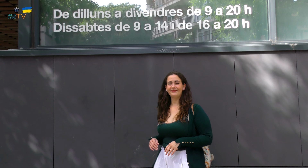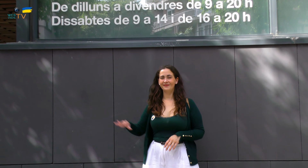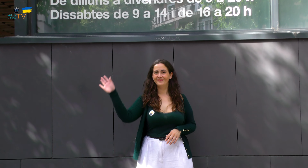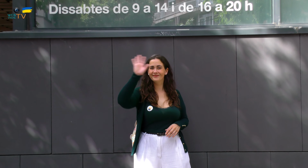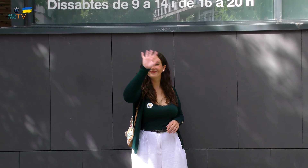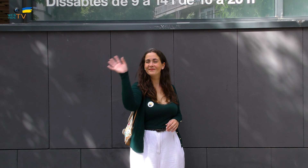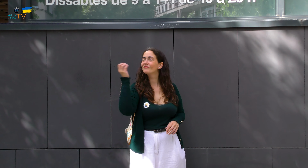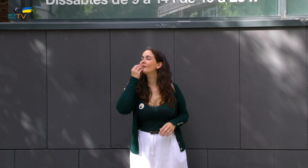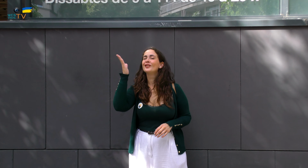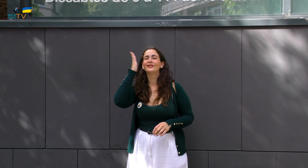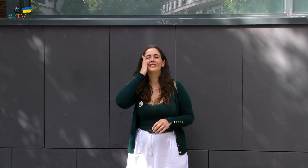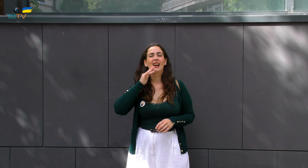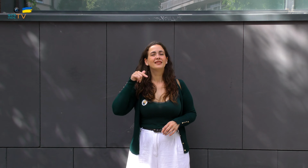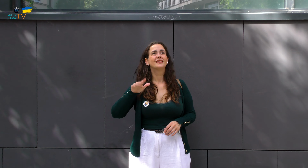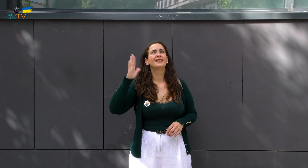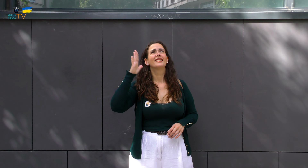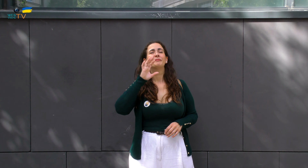Hola, bon dia.